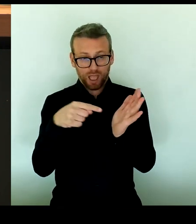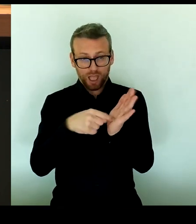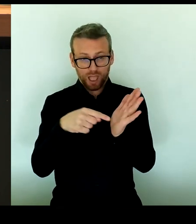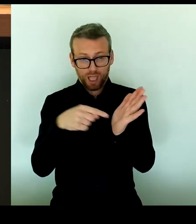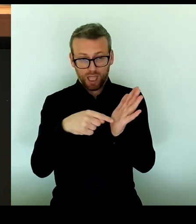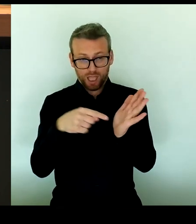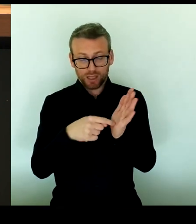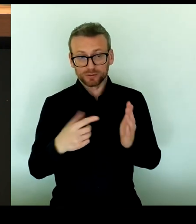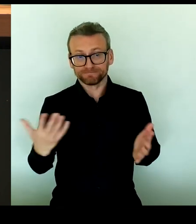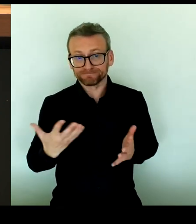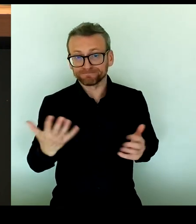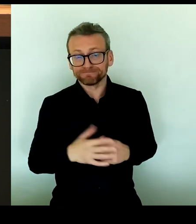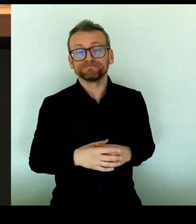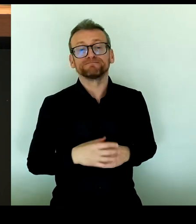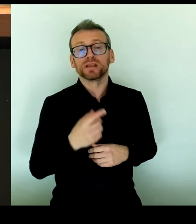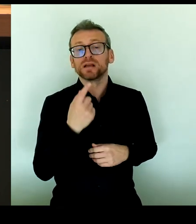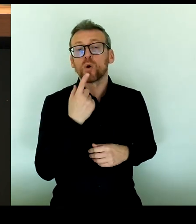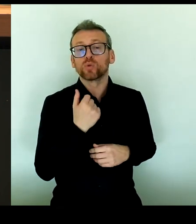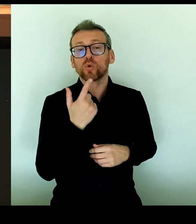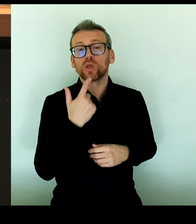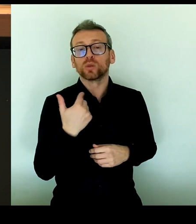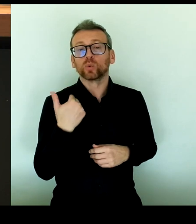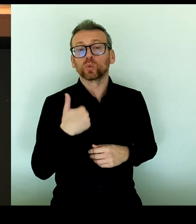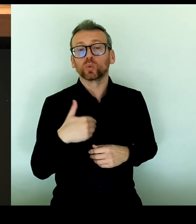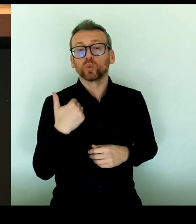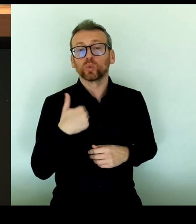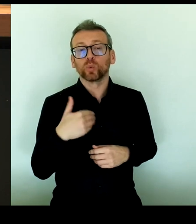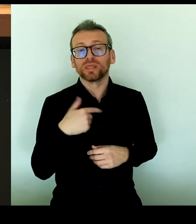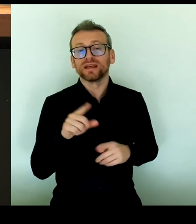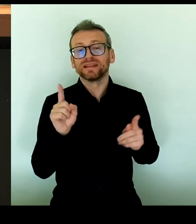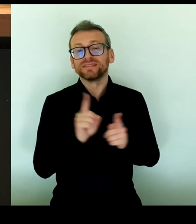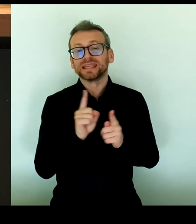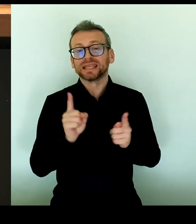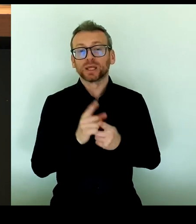nicht bezahlen können, eine ungeheure Migration über diese